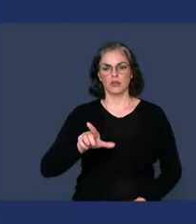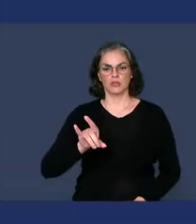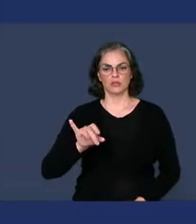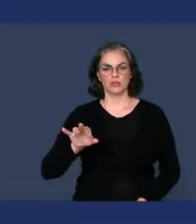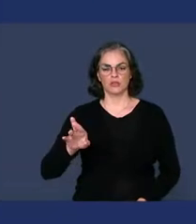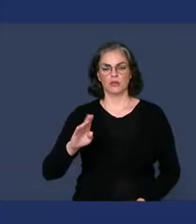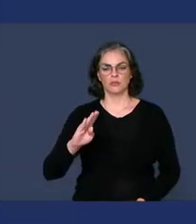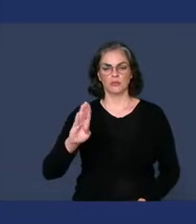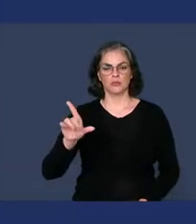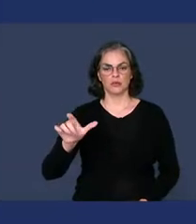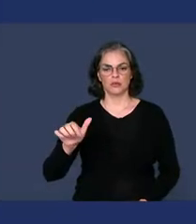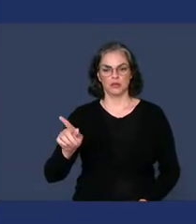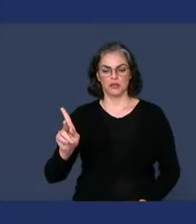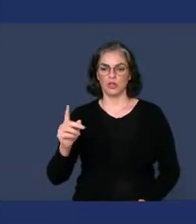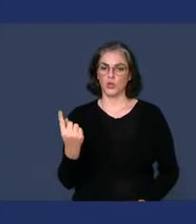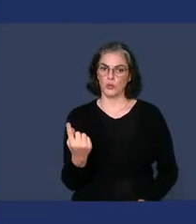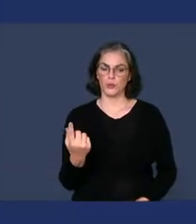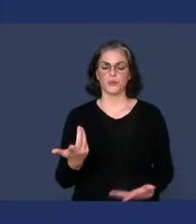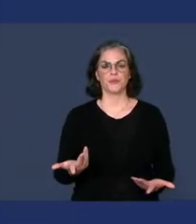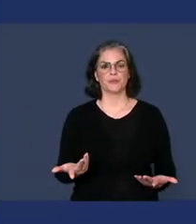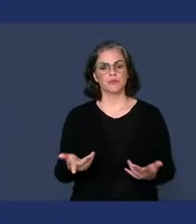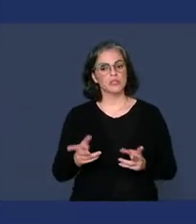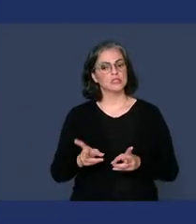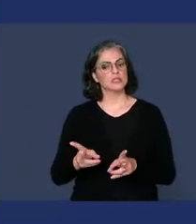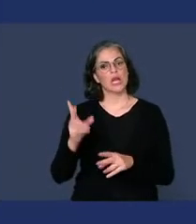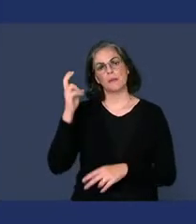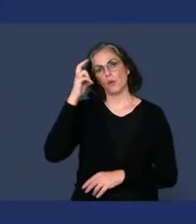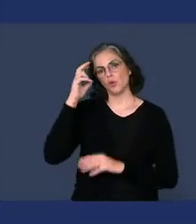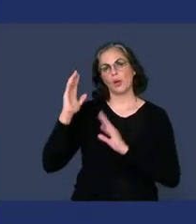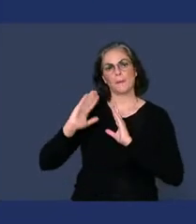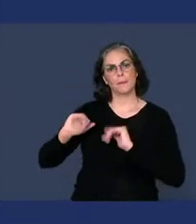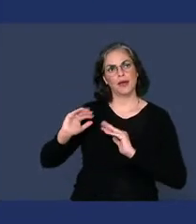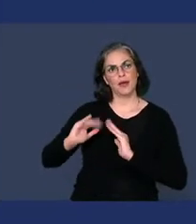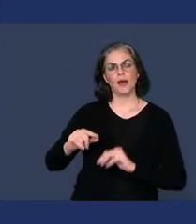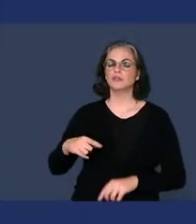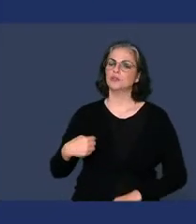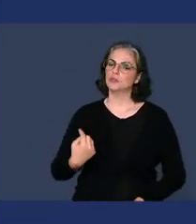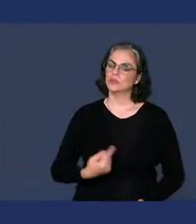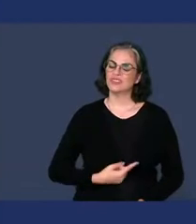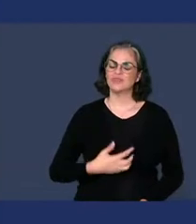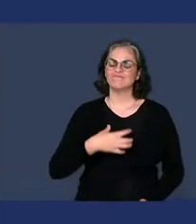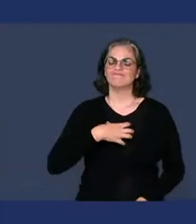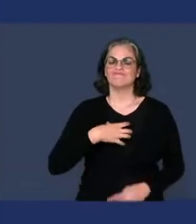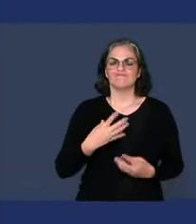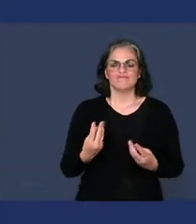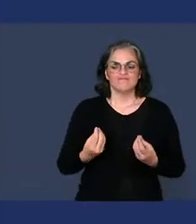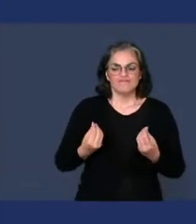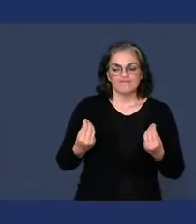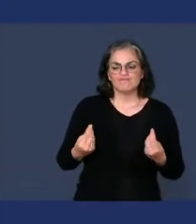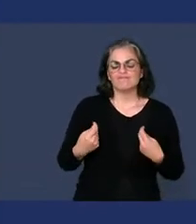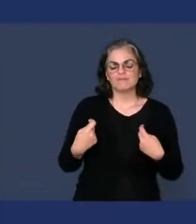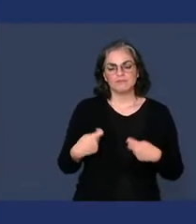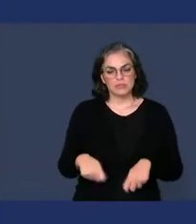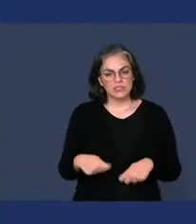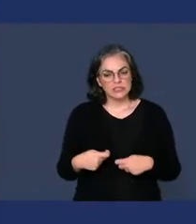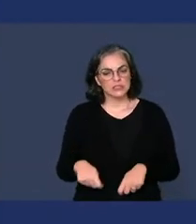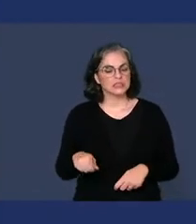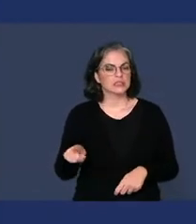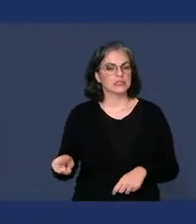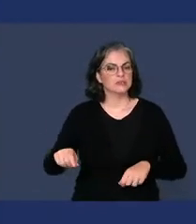DEPUTADA JANDIRA, A LEI ALDIR BLANC 1, SEMPRE NESSES MOMENTOS QUE A CULTURA PEDIU, ESTA CASA FOI SENSÍVEL A TODO